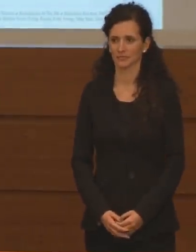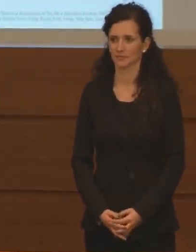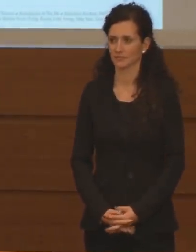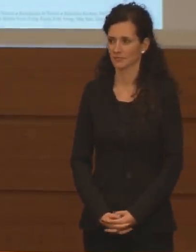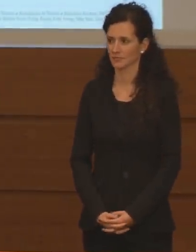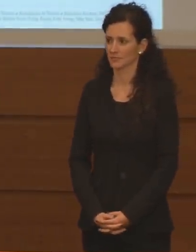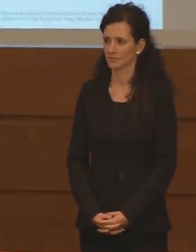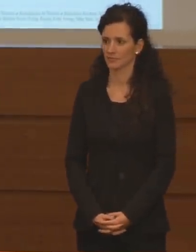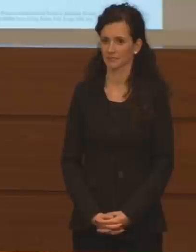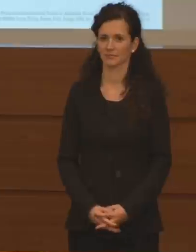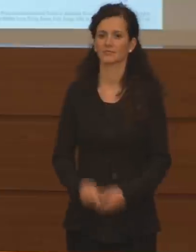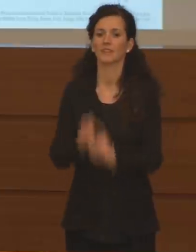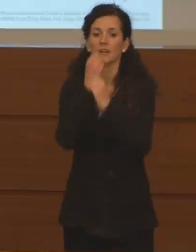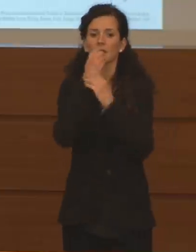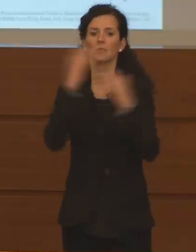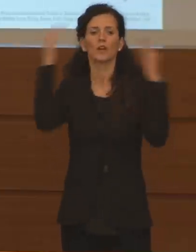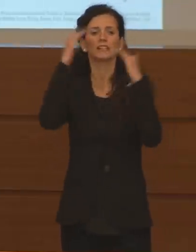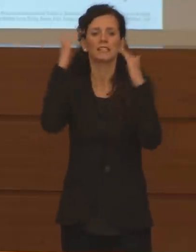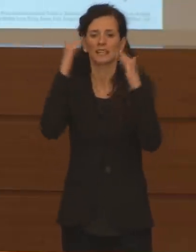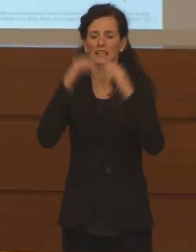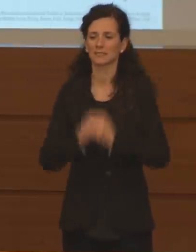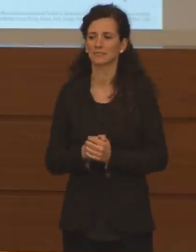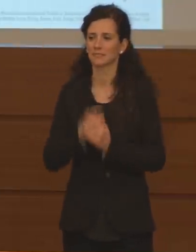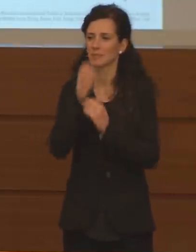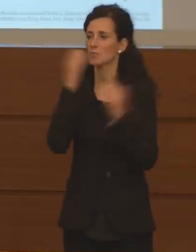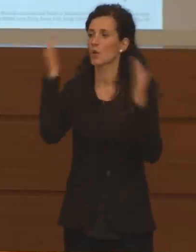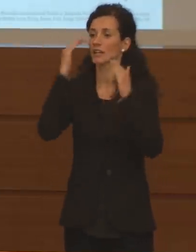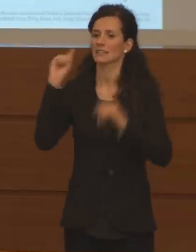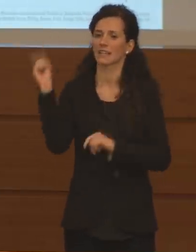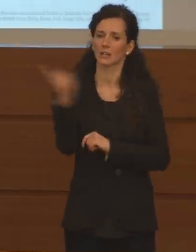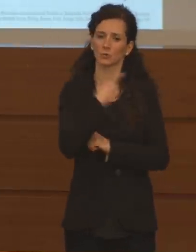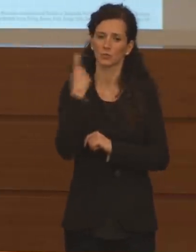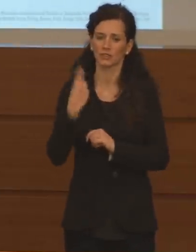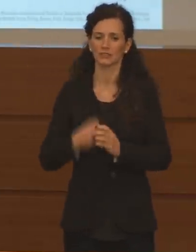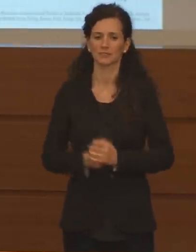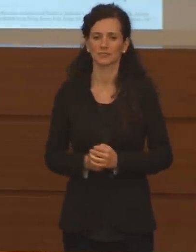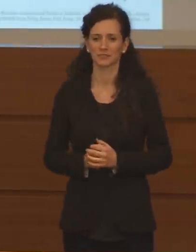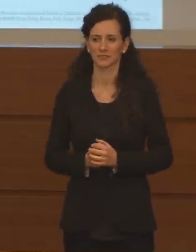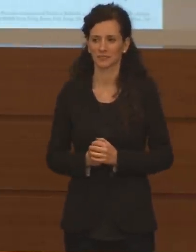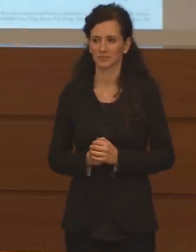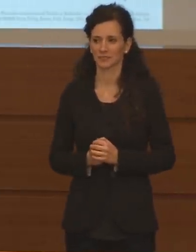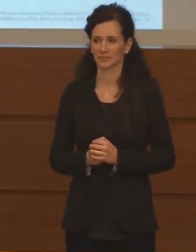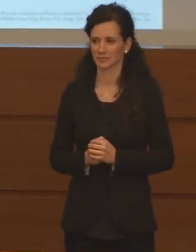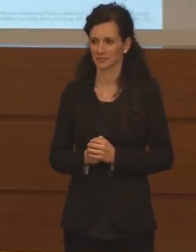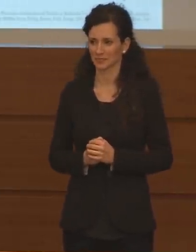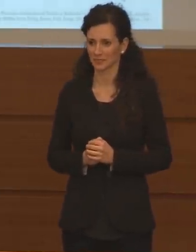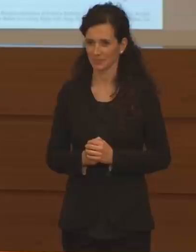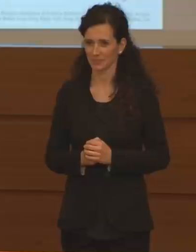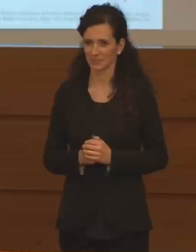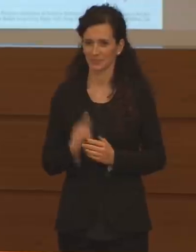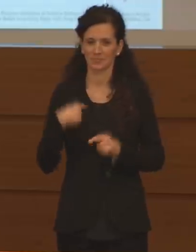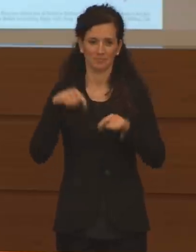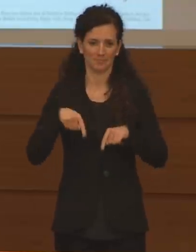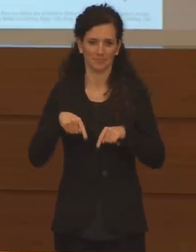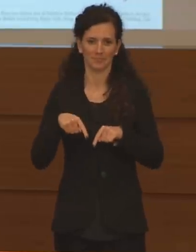Buonasera a tutti siamo qua per il bollettino di aggiornamento